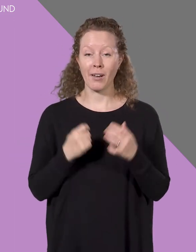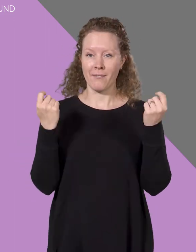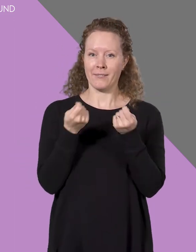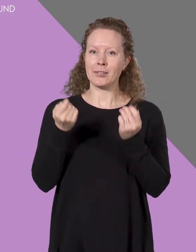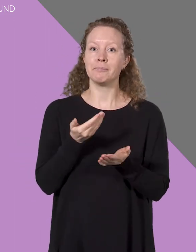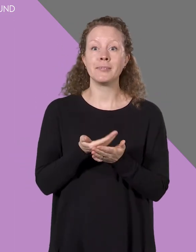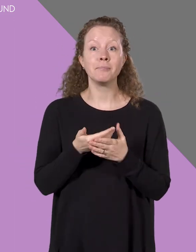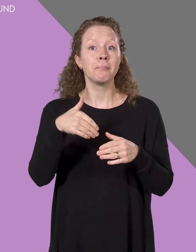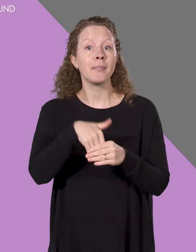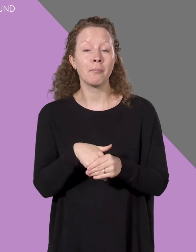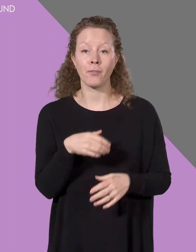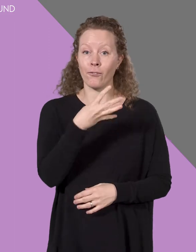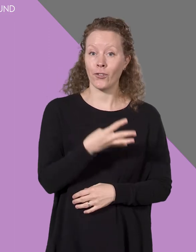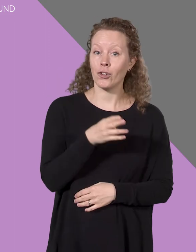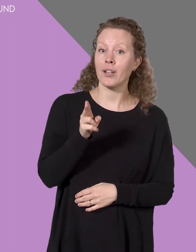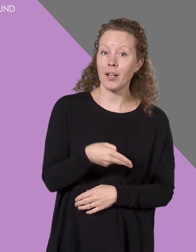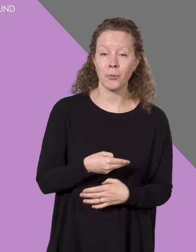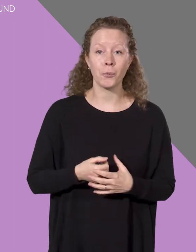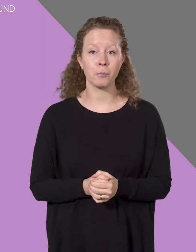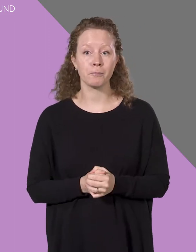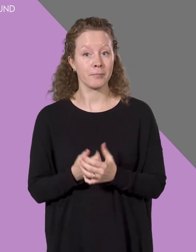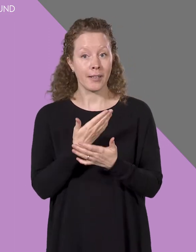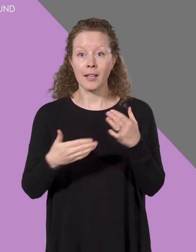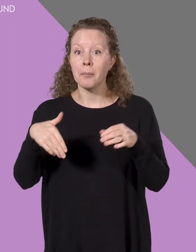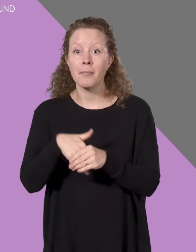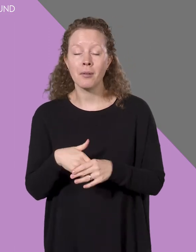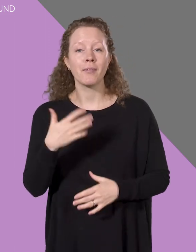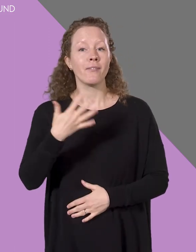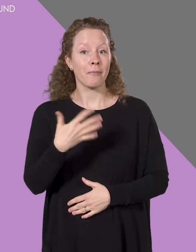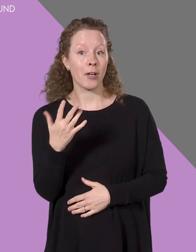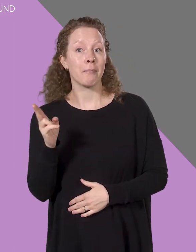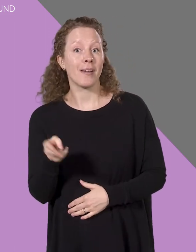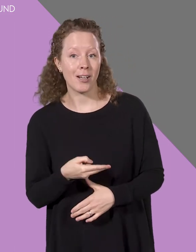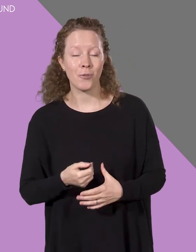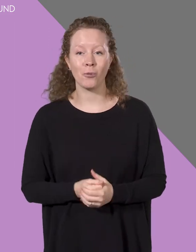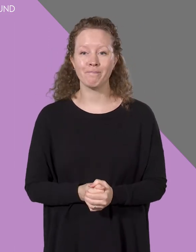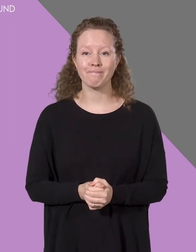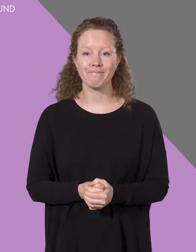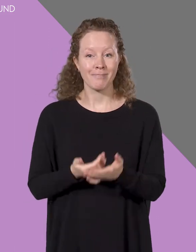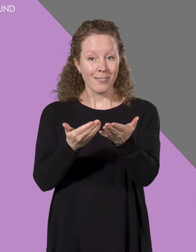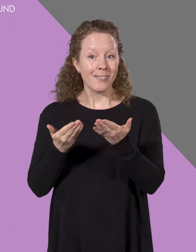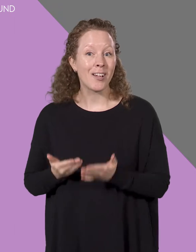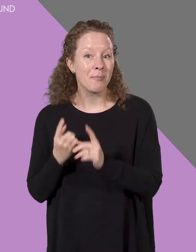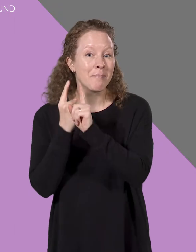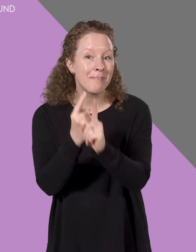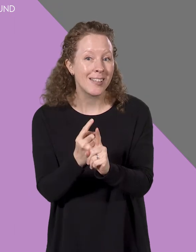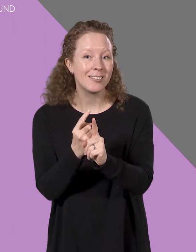För medlemmar kostar kvällens festligheter 40€ och för icke medlemmar 55€. Varmt välkomna!